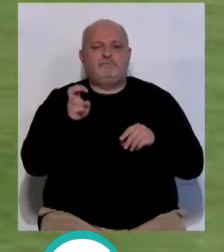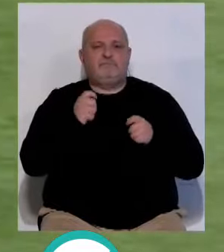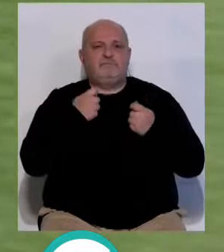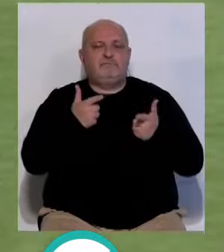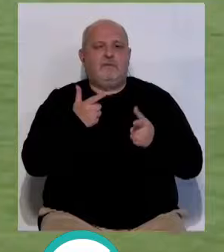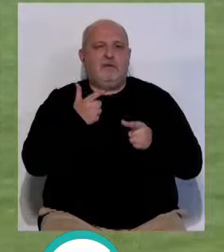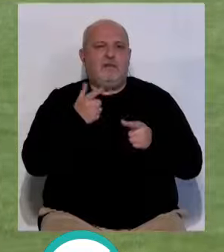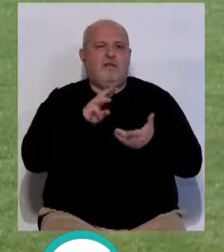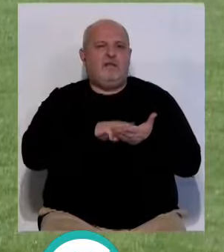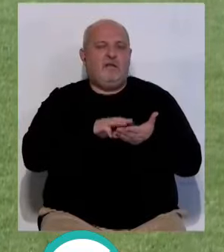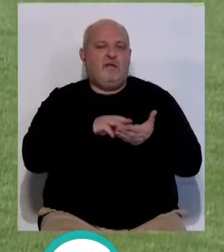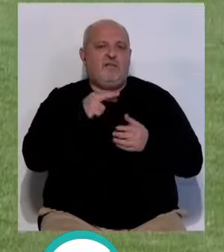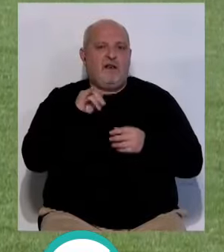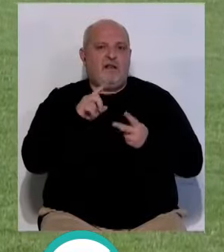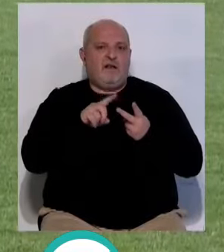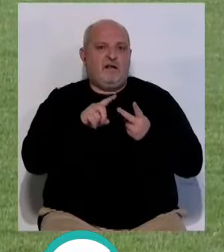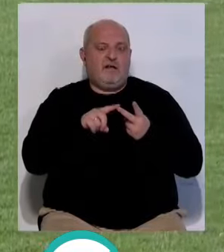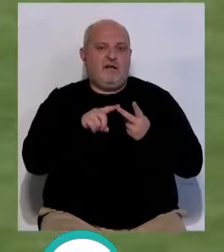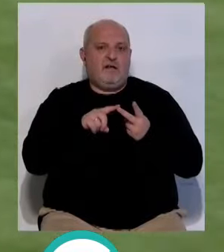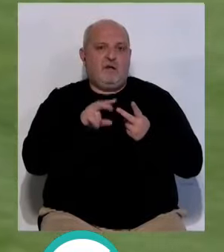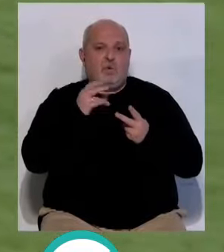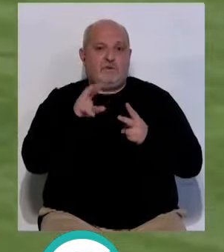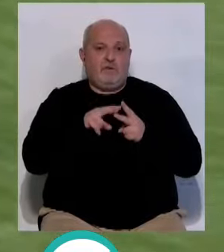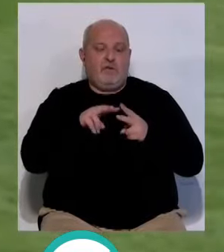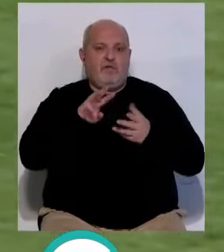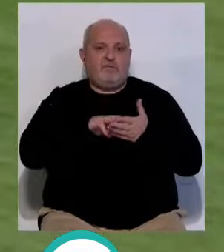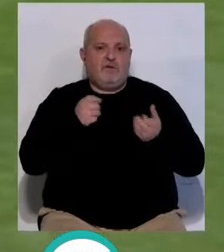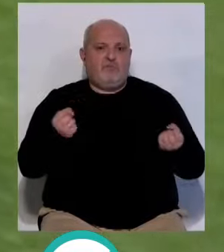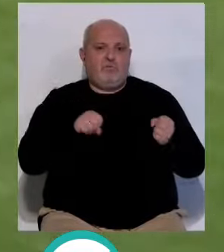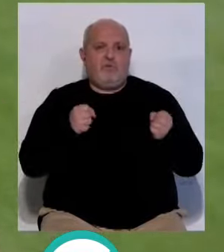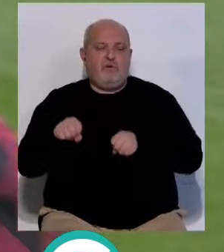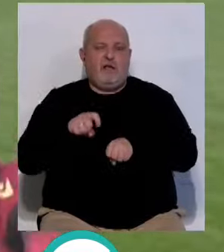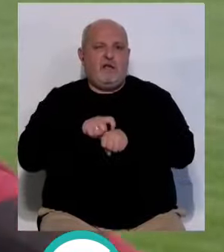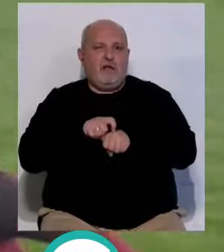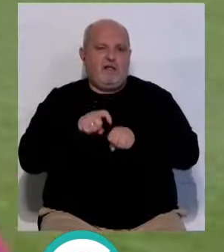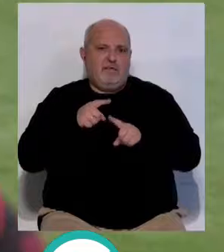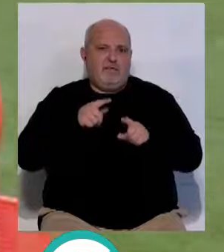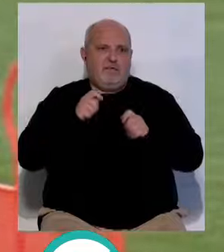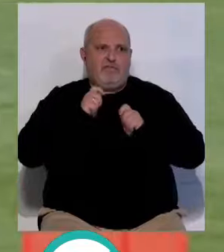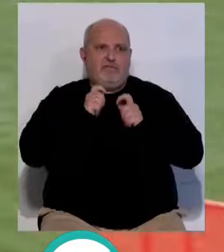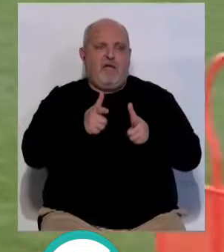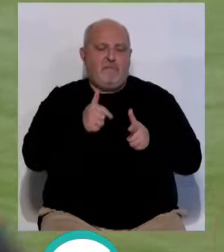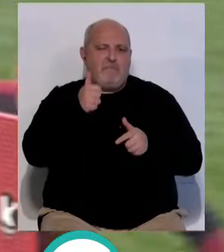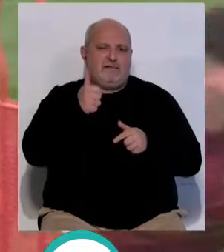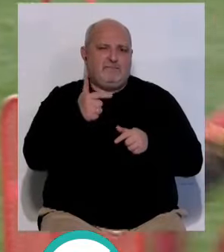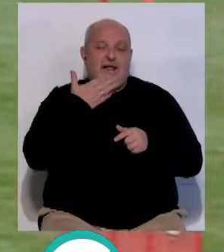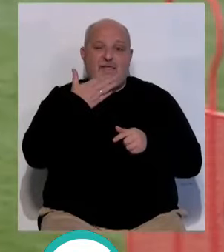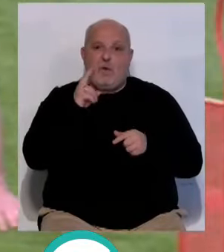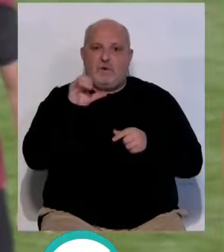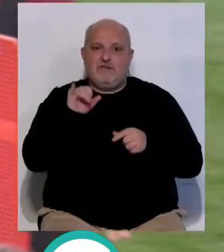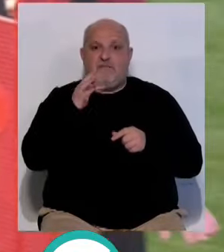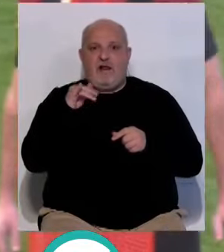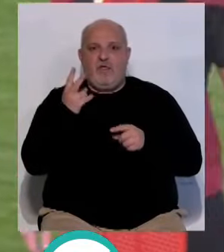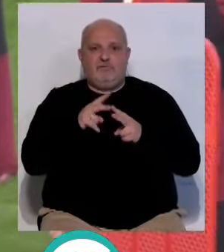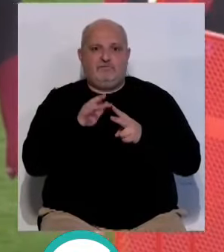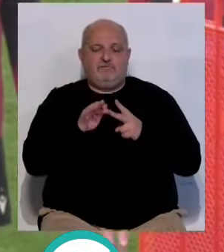una defensa con y con en Elo imprime también al equipo eso yo creo que Luis yo para mi gusto yo